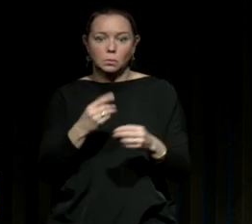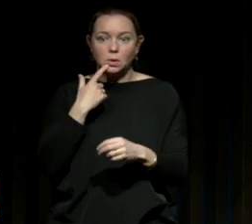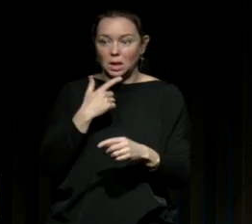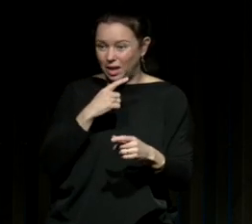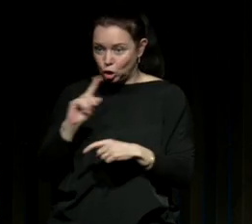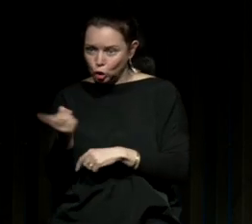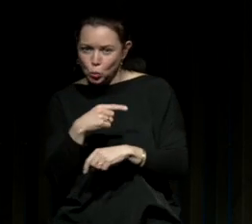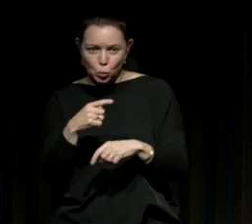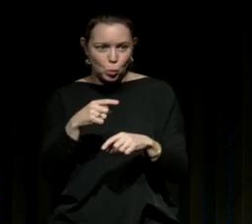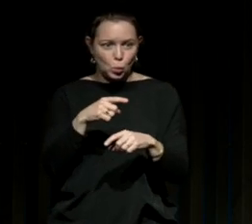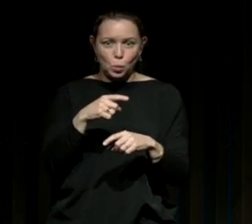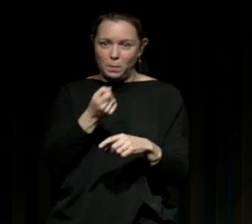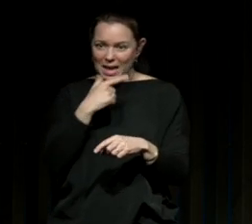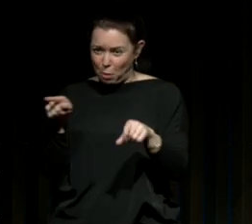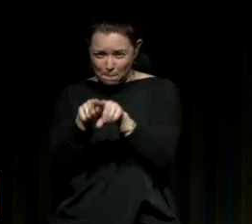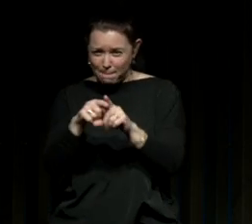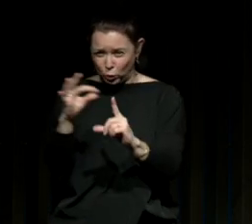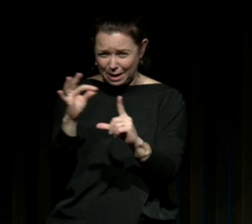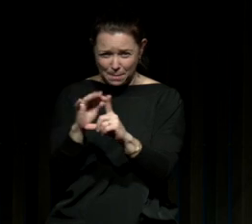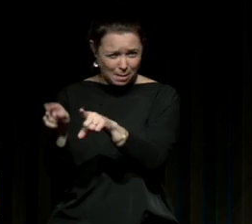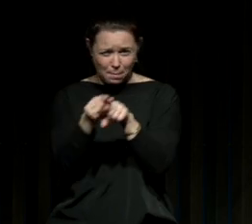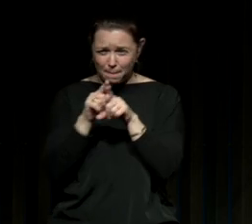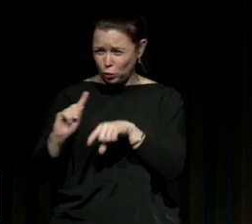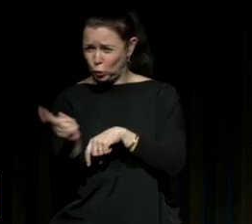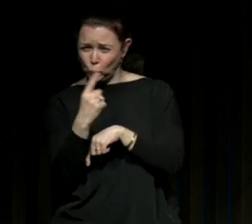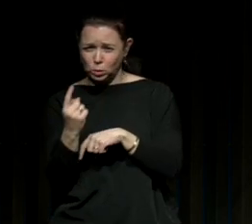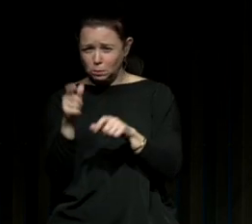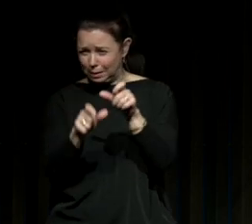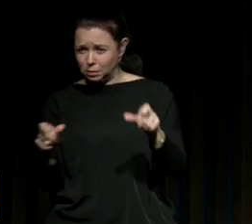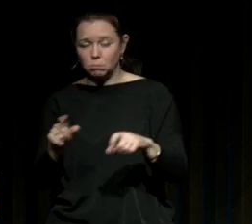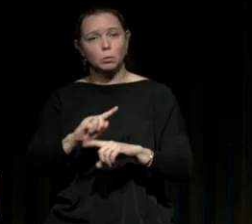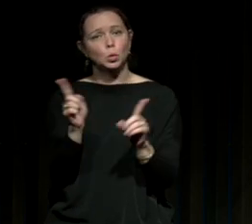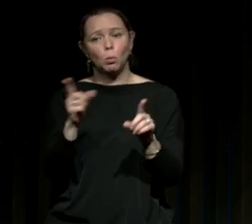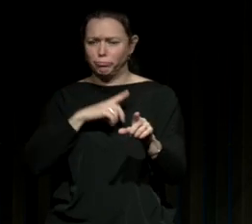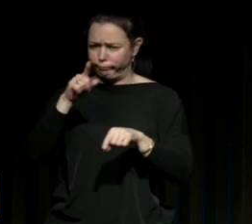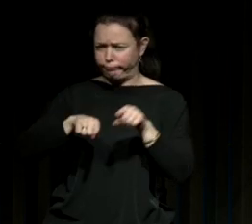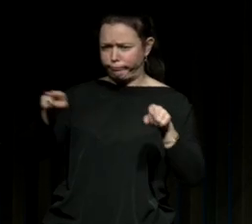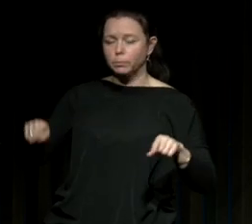les patients je reviens à cette importance de de caractériser son patient et d'insister